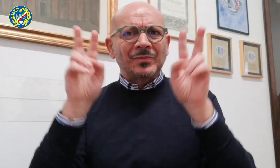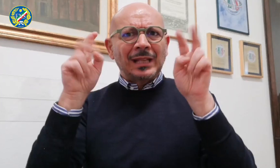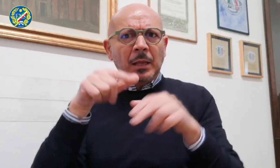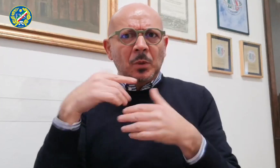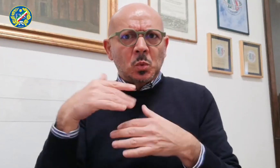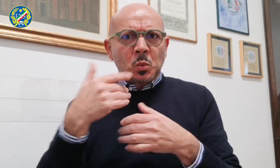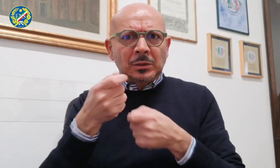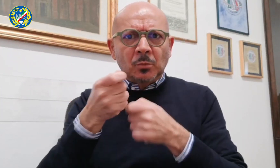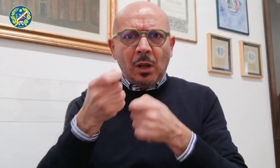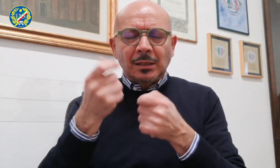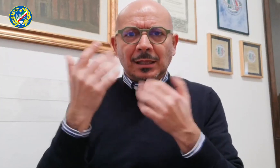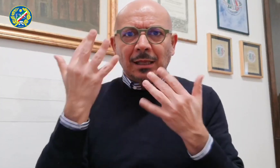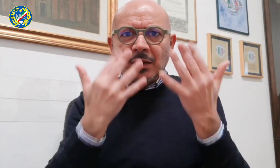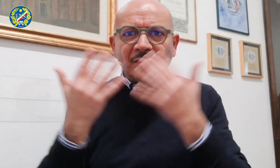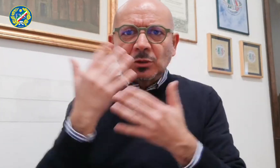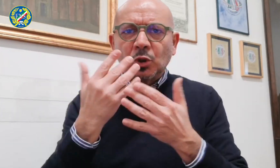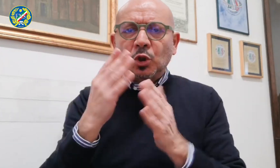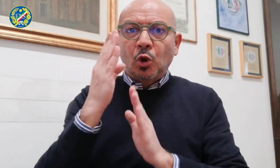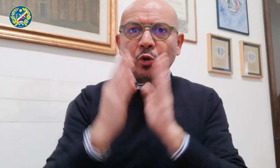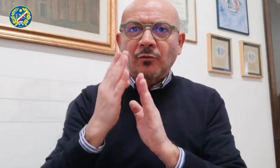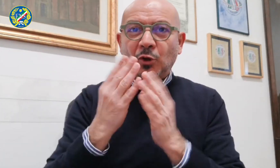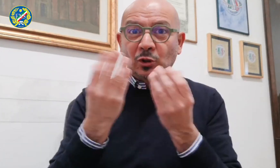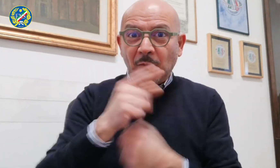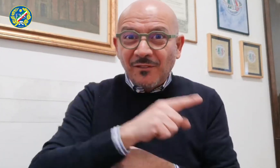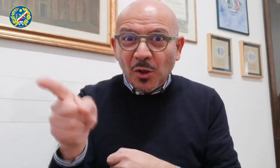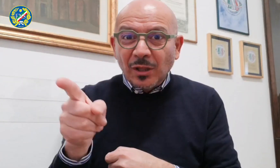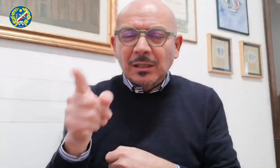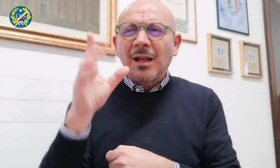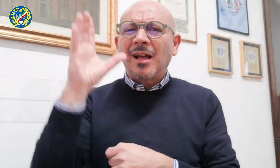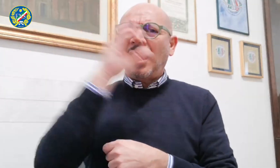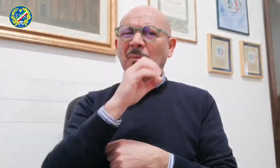Tema stimolante, riflettiamo e confrontiamoci insieme per comprendere